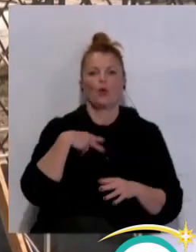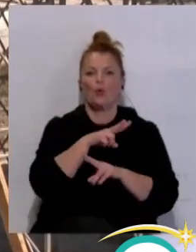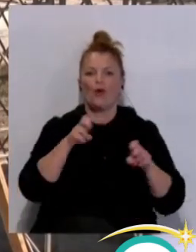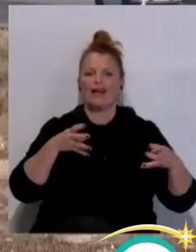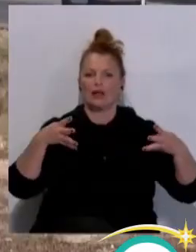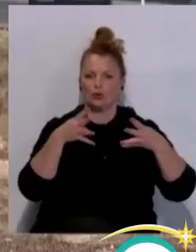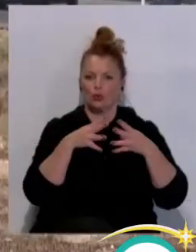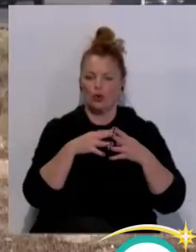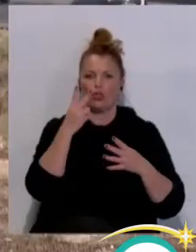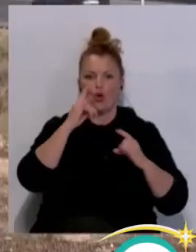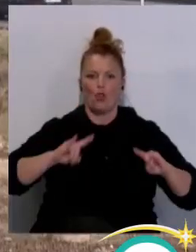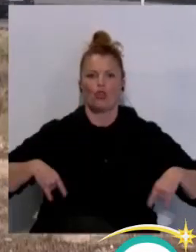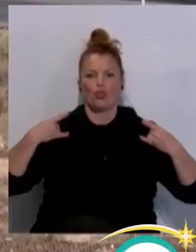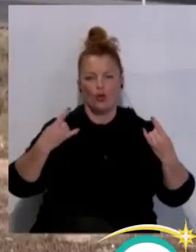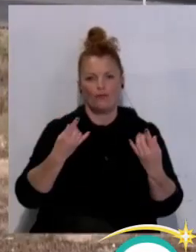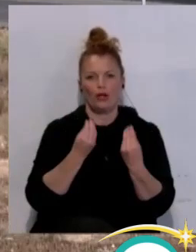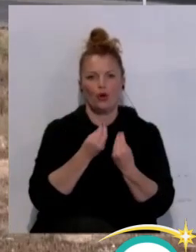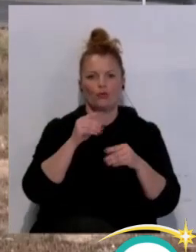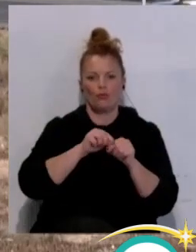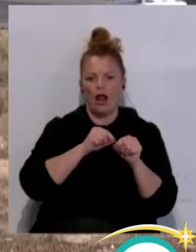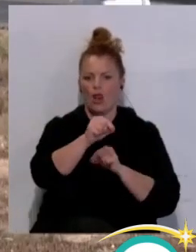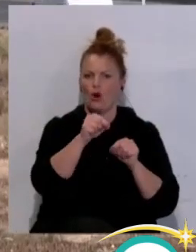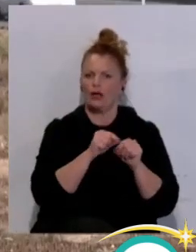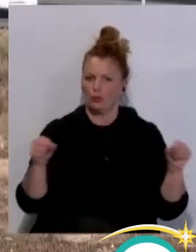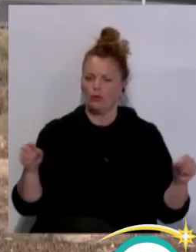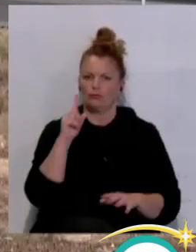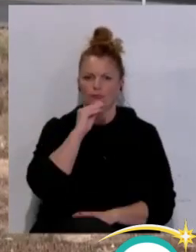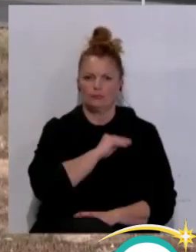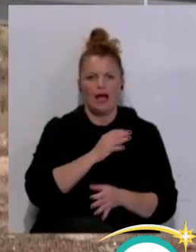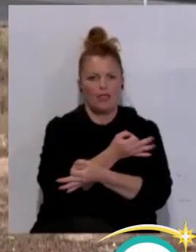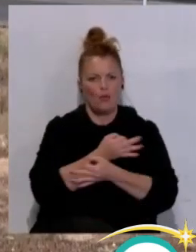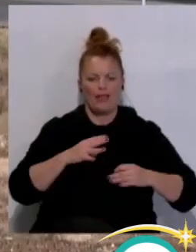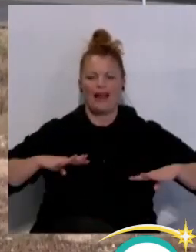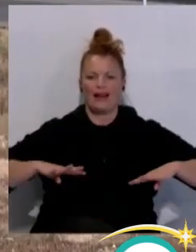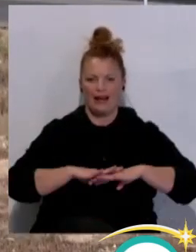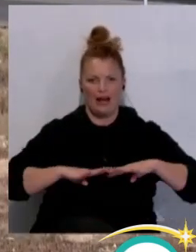de ellas dobles con considerables longitudes la adecuación de la red de drenaje garantizando un